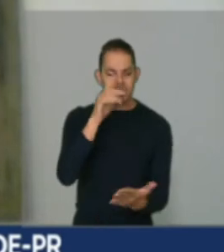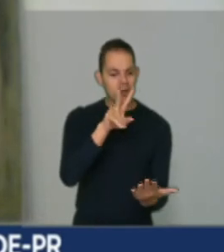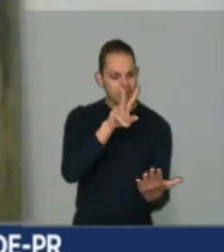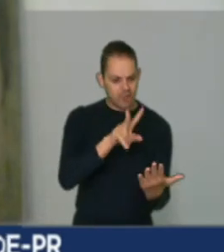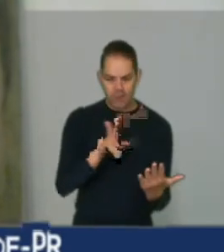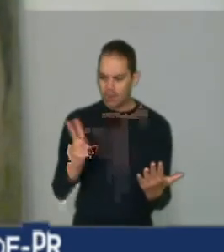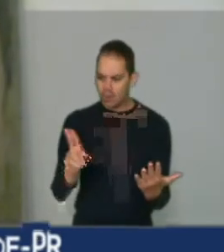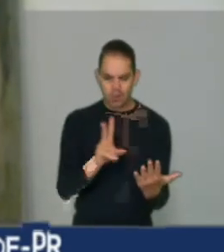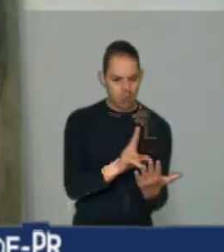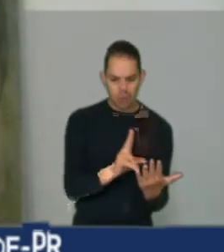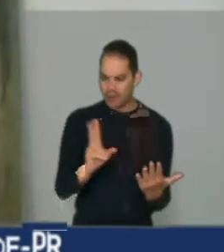INFORMAÇÕES NO PAPEL CORRESPONDEM É SÁ ESCOLHA NA